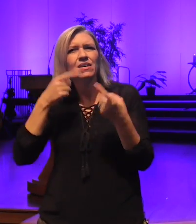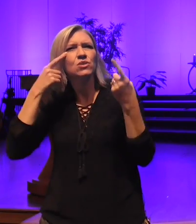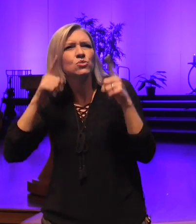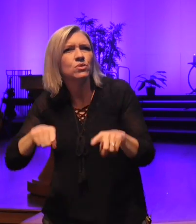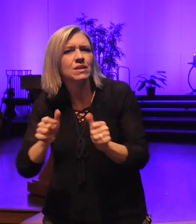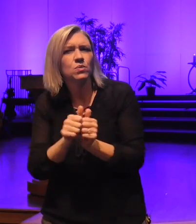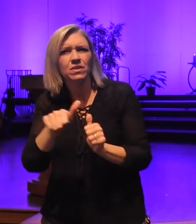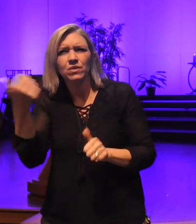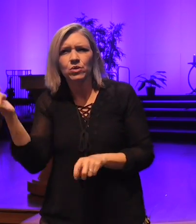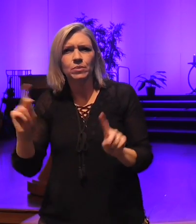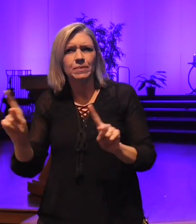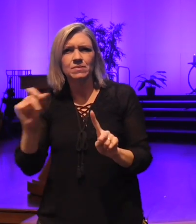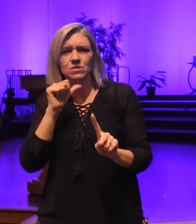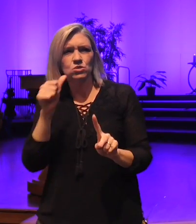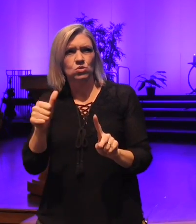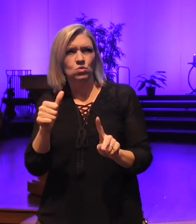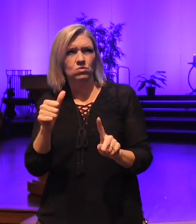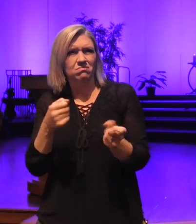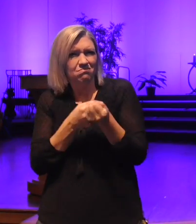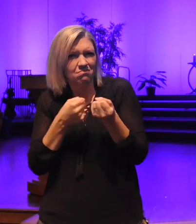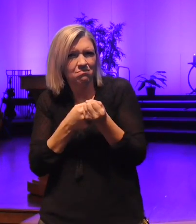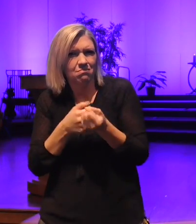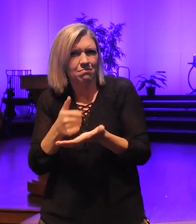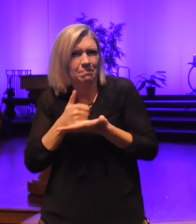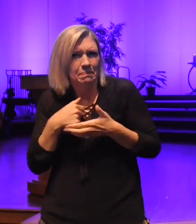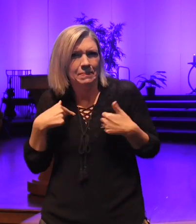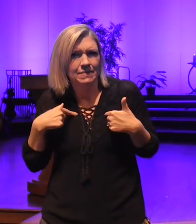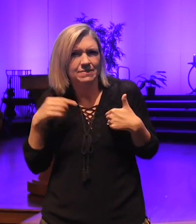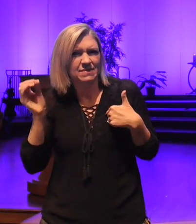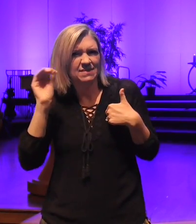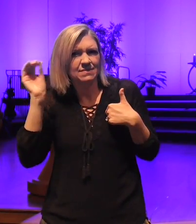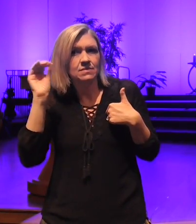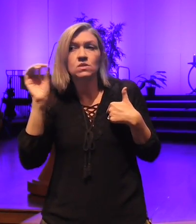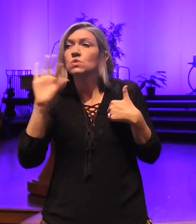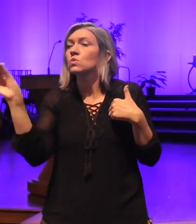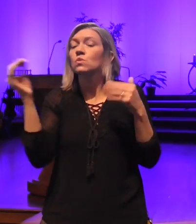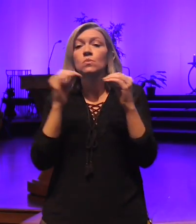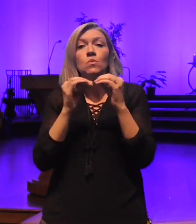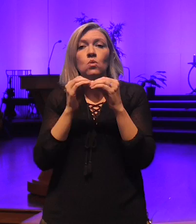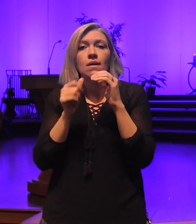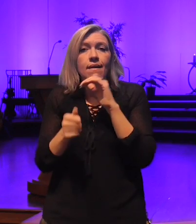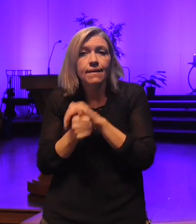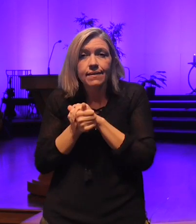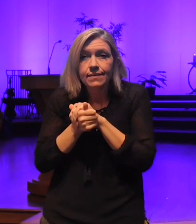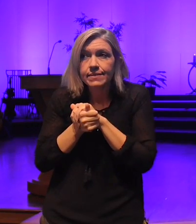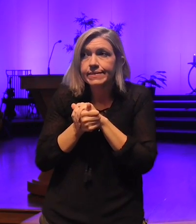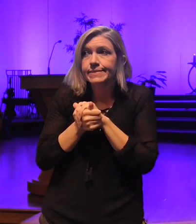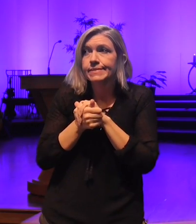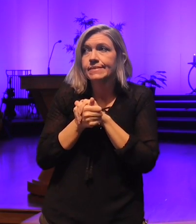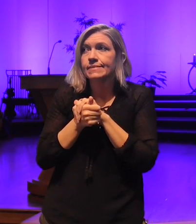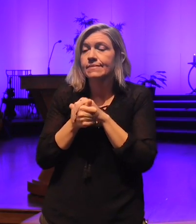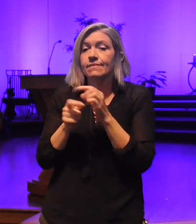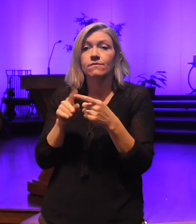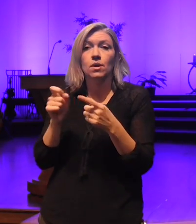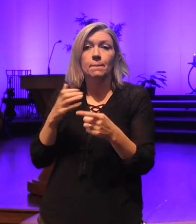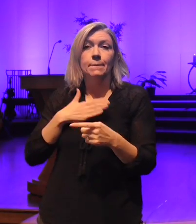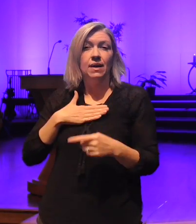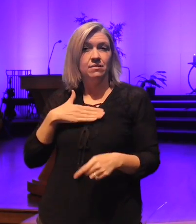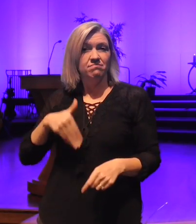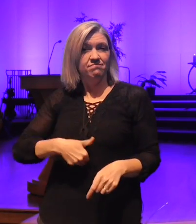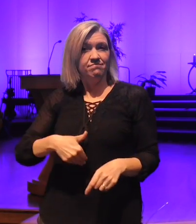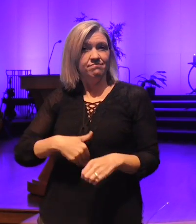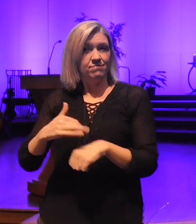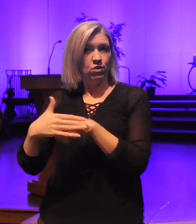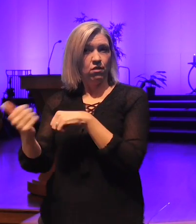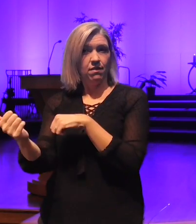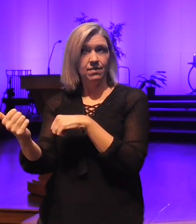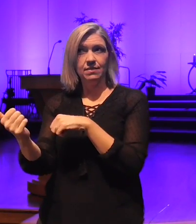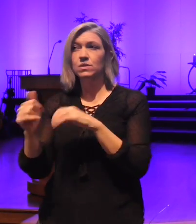intereses en mente ya no me voy a esconder más de lo que llama ya no voy a pensar que